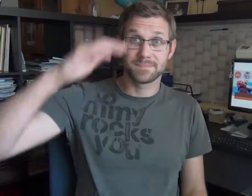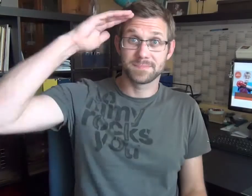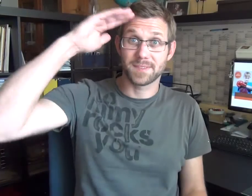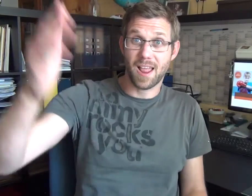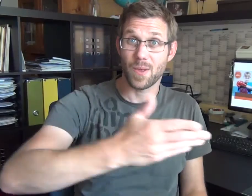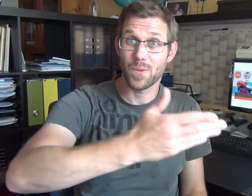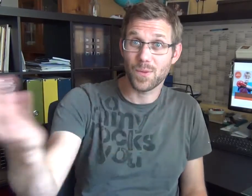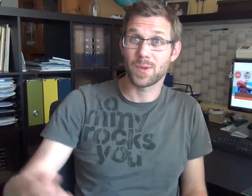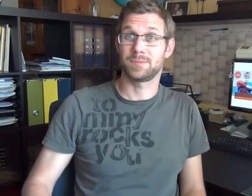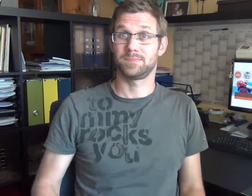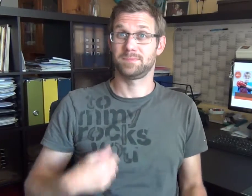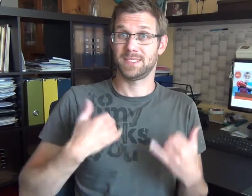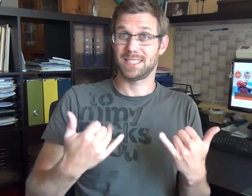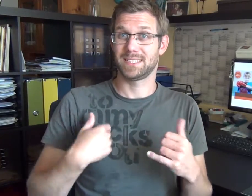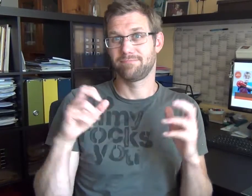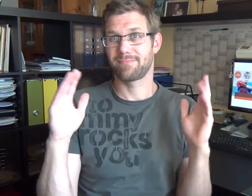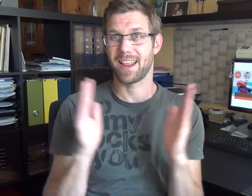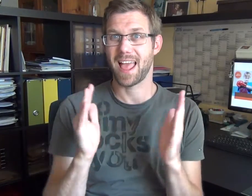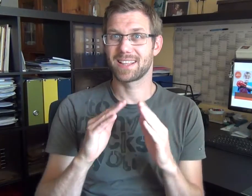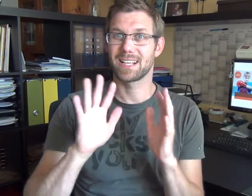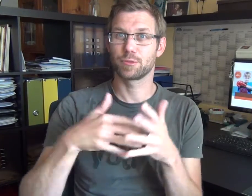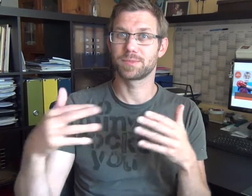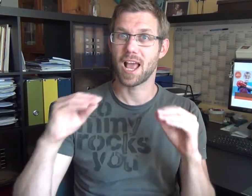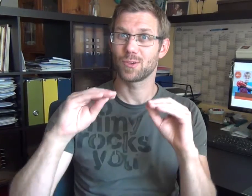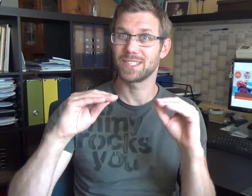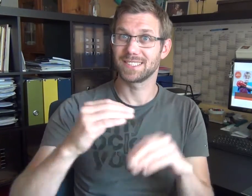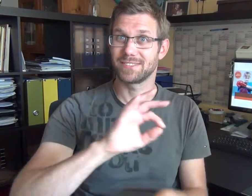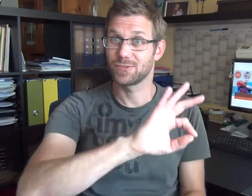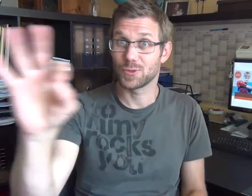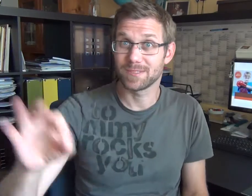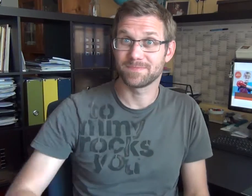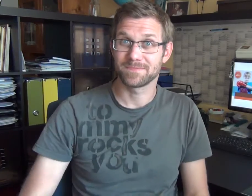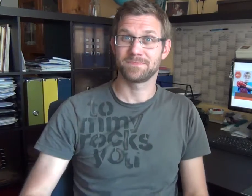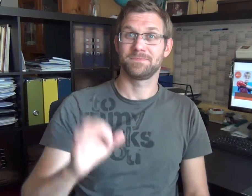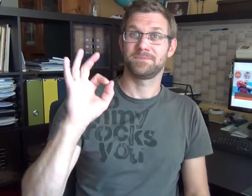Hallo! Jetzt gibt es einen kleinen Gebärdensprachkurs für euch.